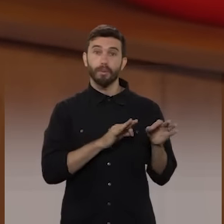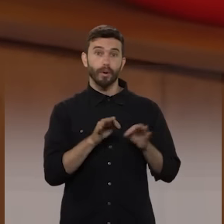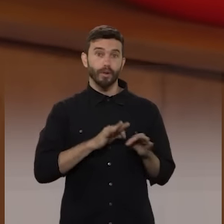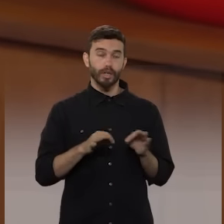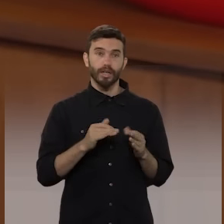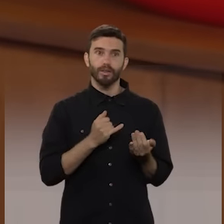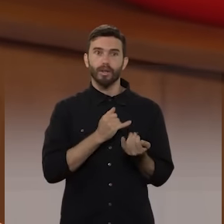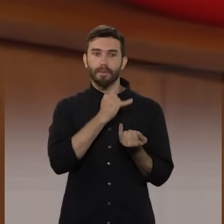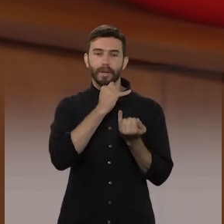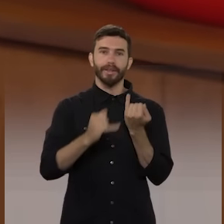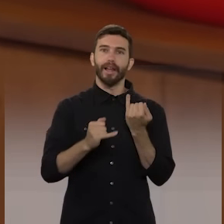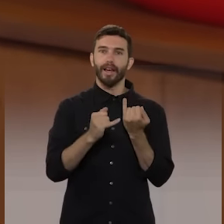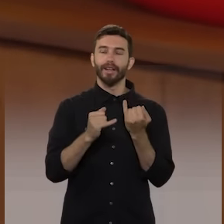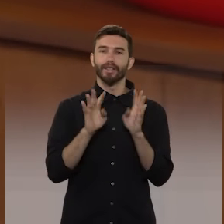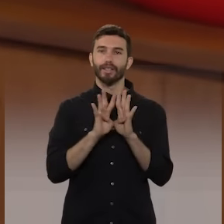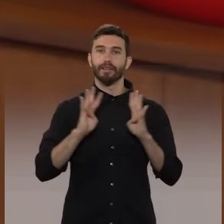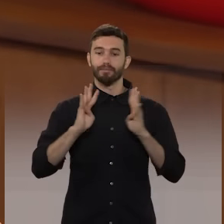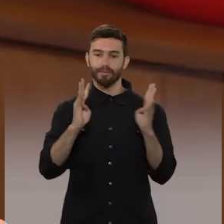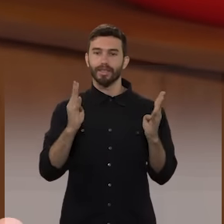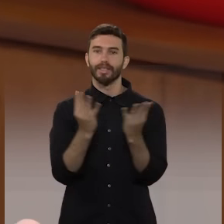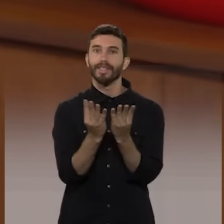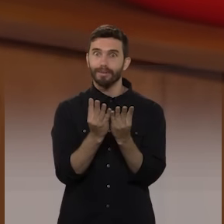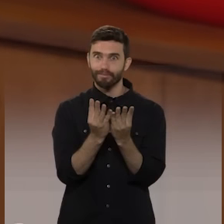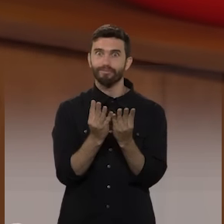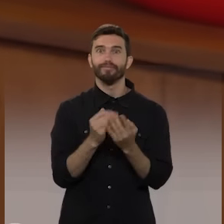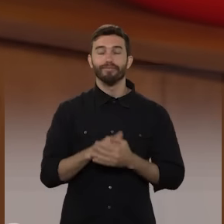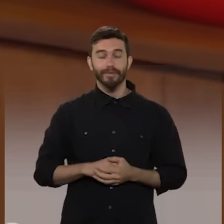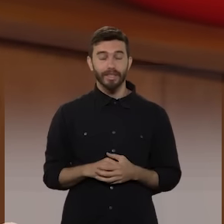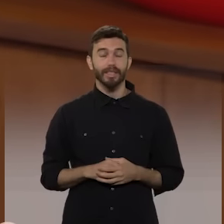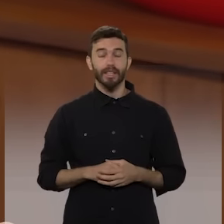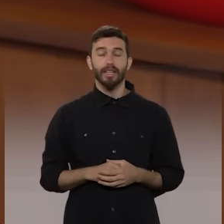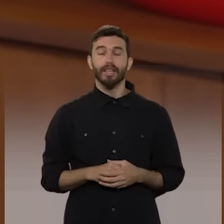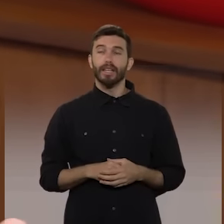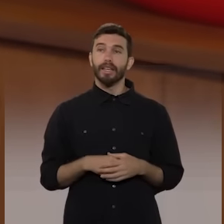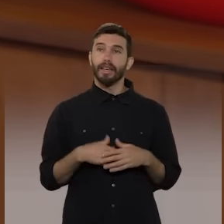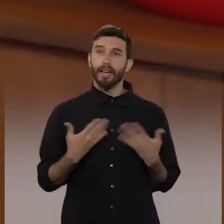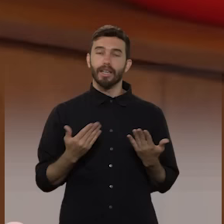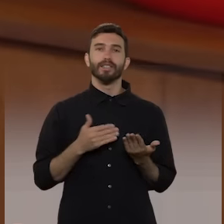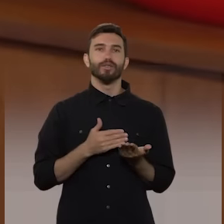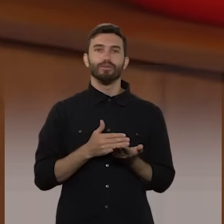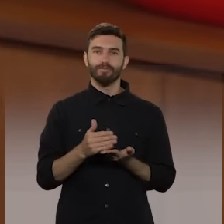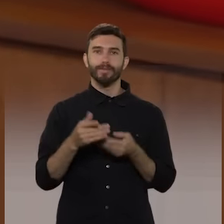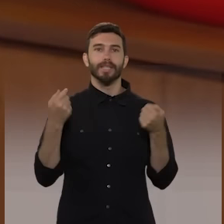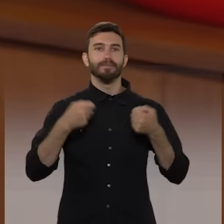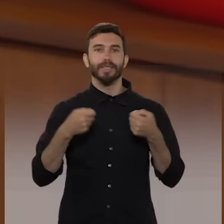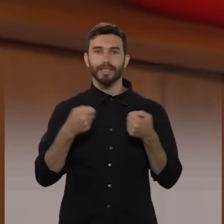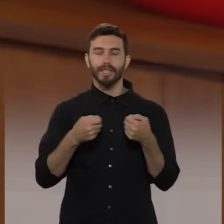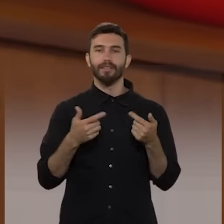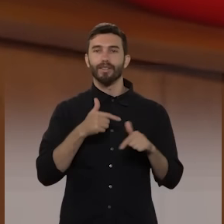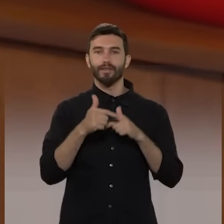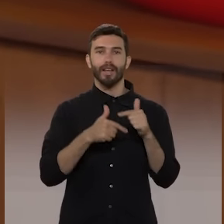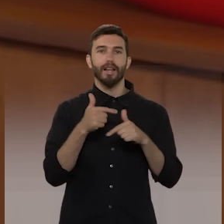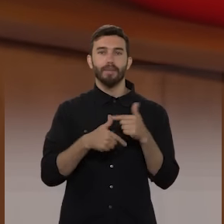pandemia. A pandemia veio e nós tínhamos que começar a operação com uma pandemia,